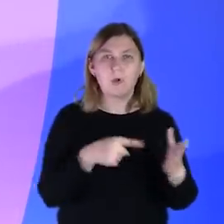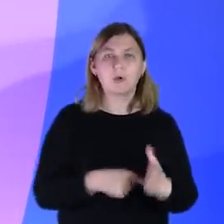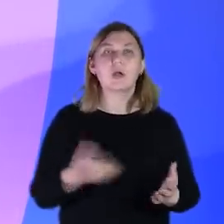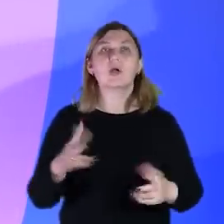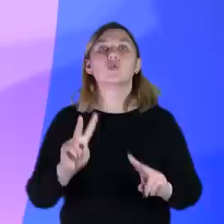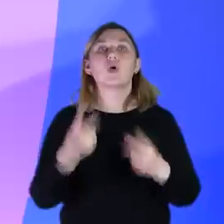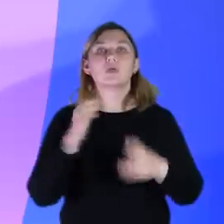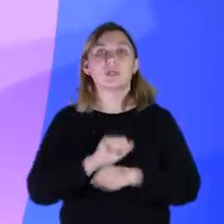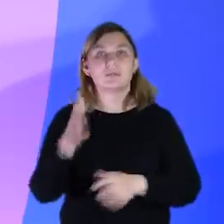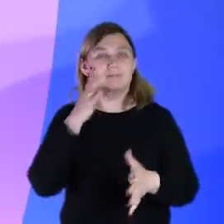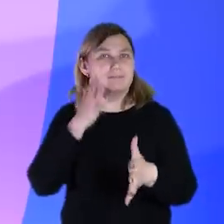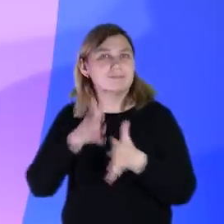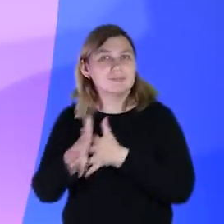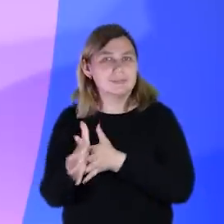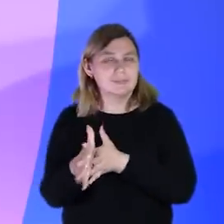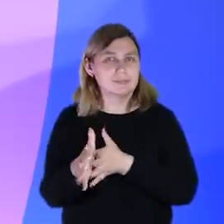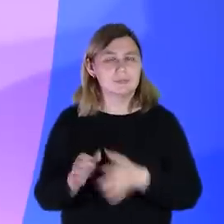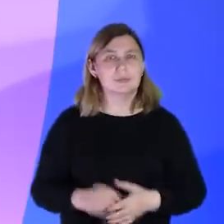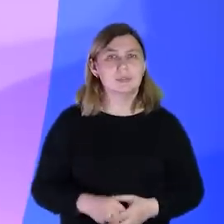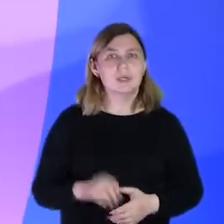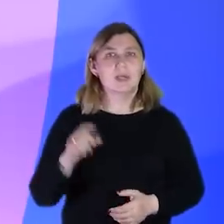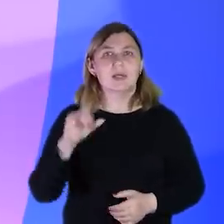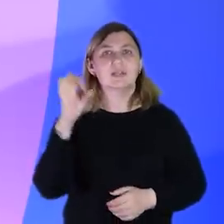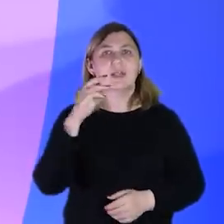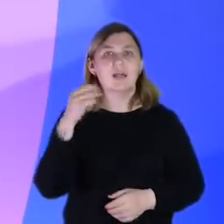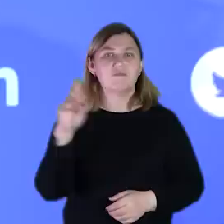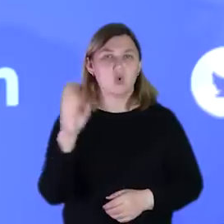przecieku dotyczące polskiego funkcjonowania. -Sergiusz Piasecki, znany skądinąd...